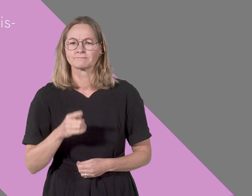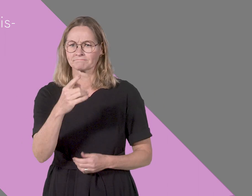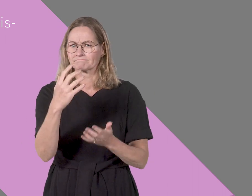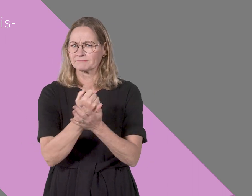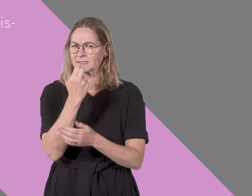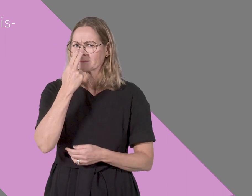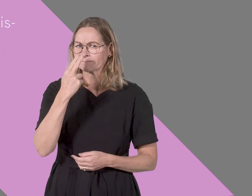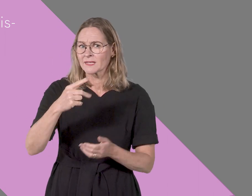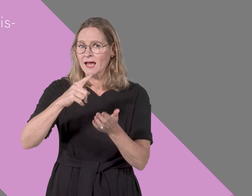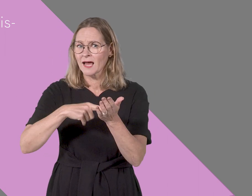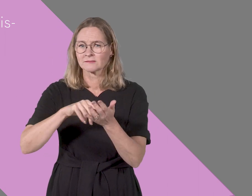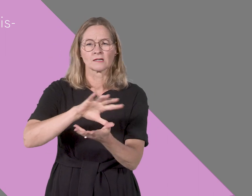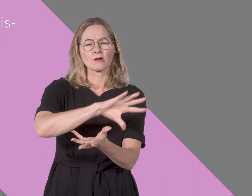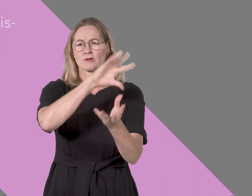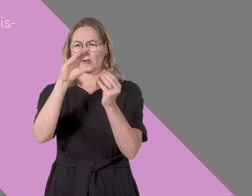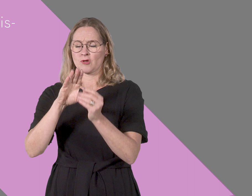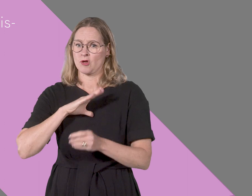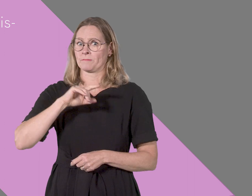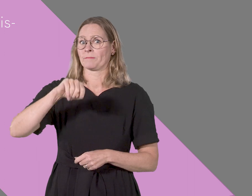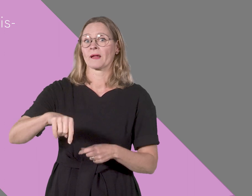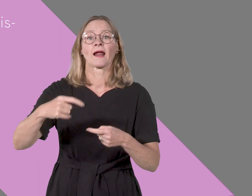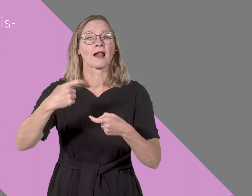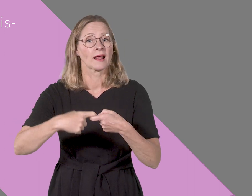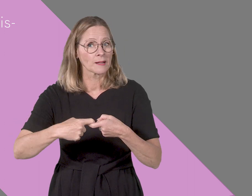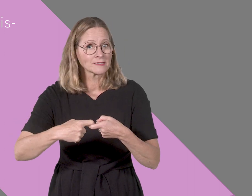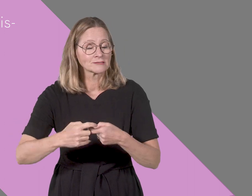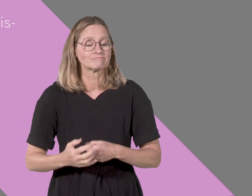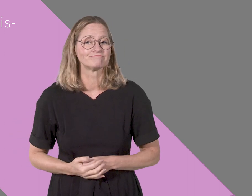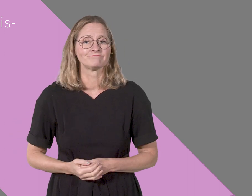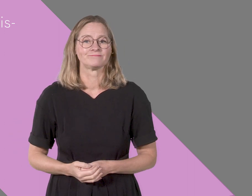Pääset näkemään haastattelun kokonaisuudessaan oheisesta linkistä.